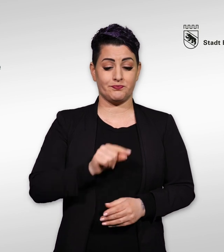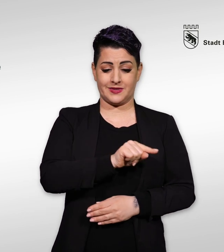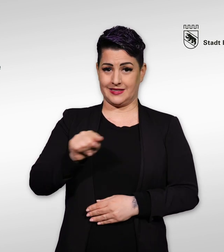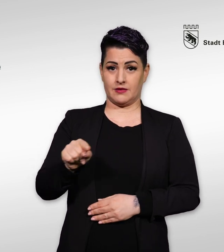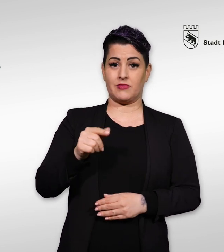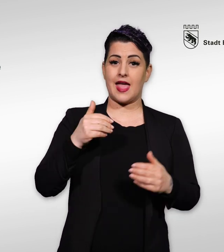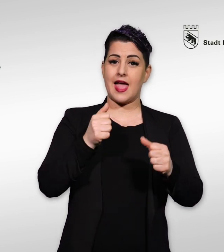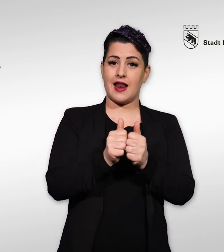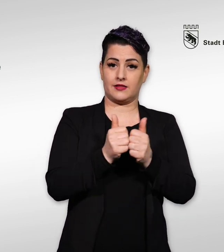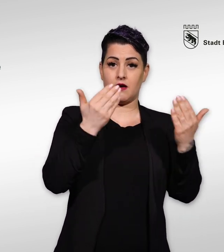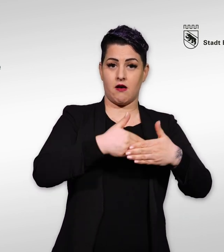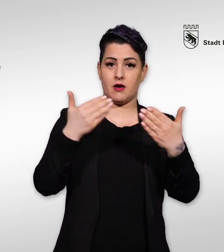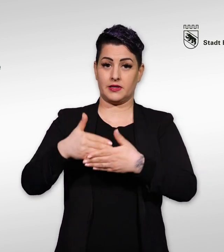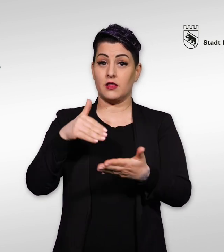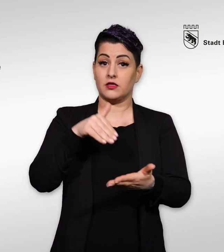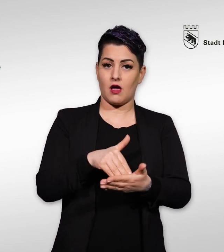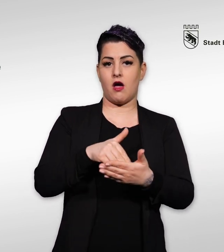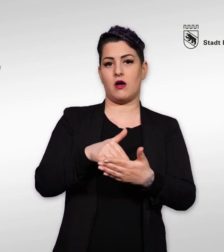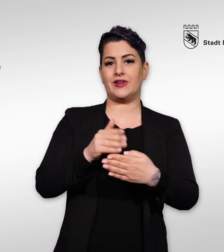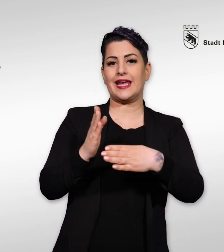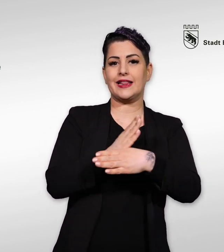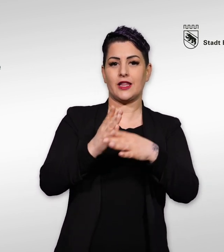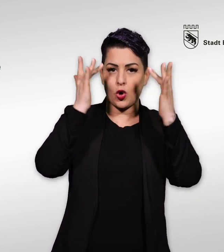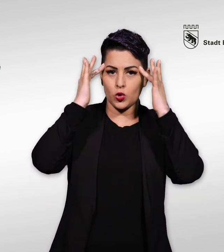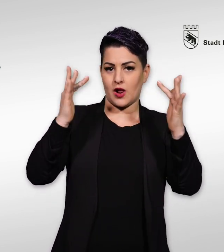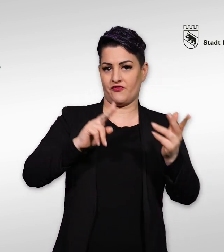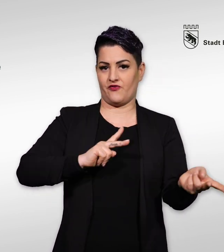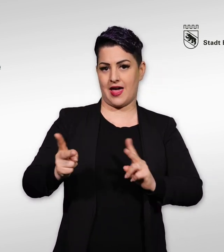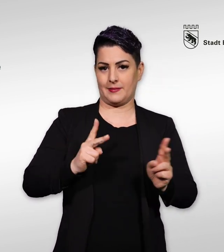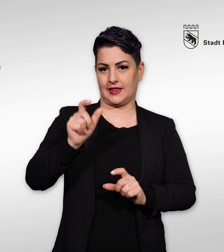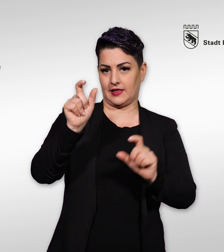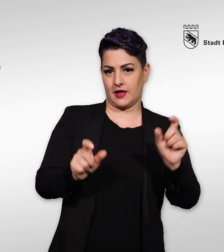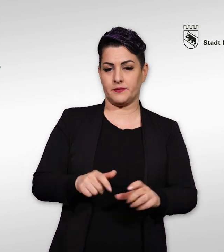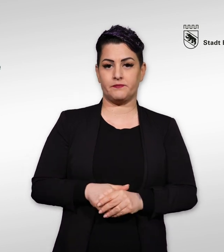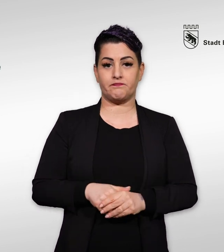An den Elternabenden sind interkulturelle Vermittlerinnen und Vermittler vor Ort.